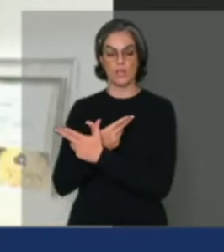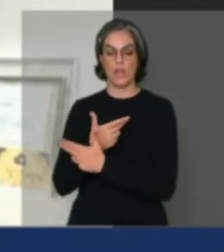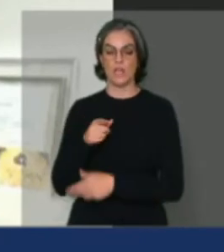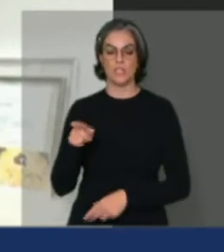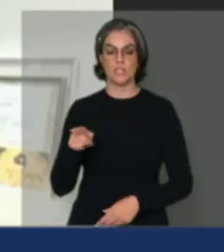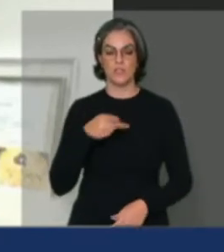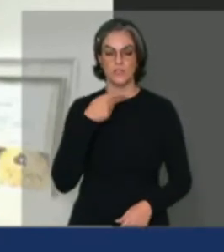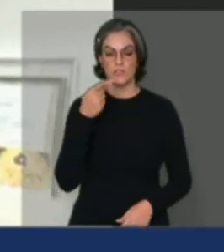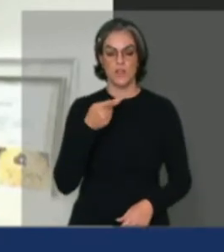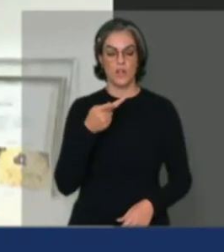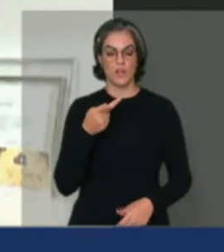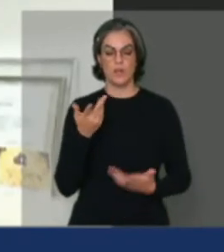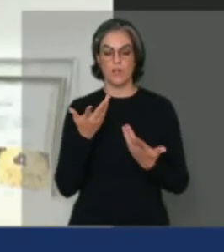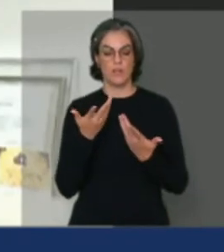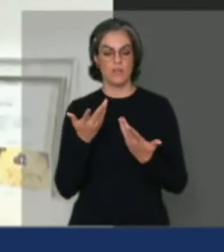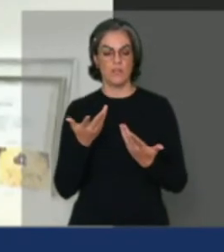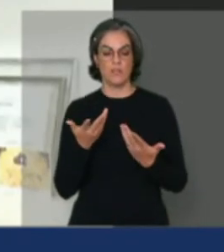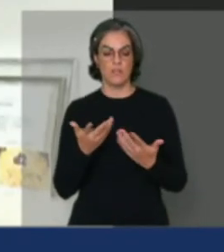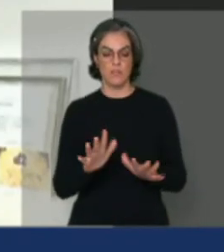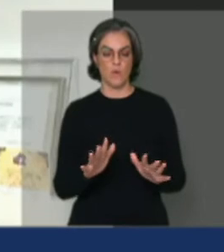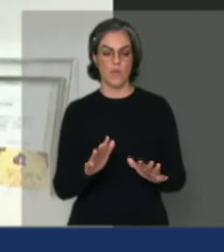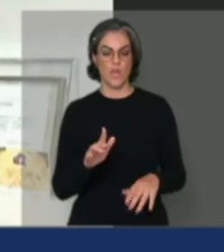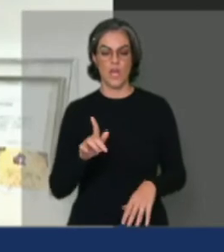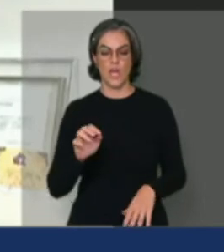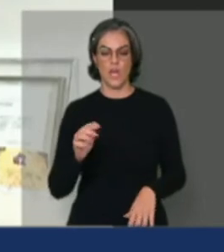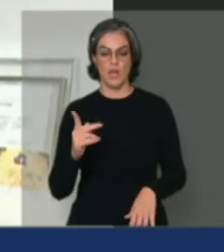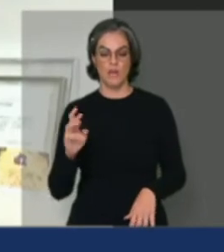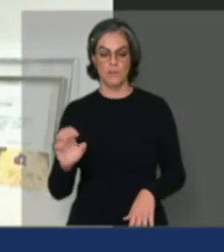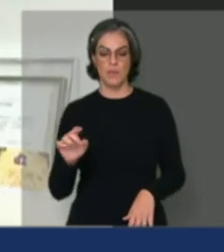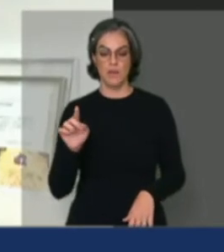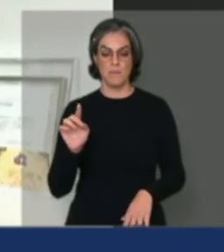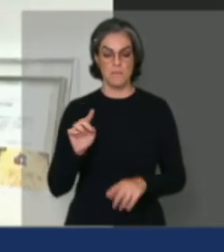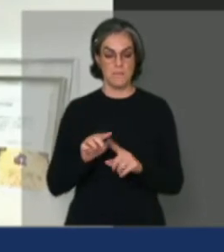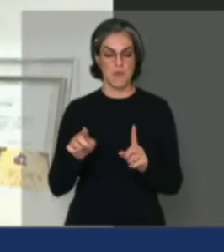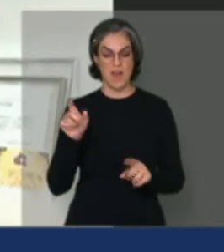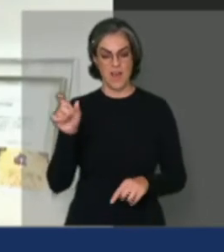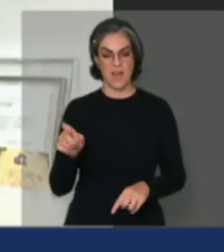DE GOLPE. E ELE QUE NÃO PASSAR DO RECENTE, TINHA FEITO INCLUSIVE UMA NOTA, DIRIA